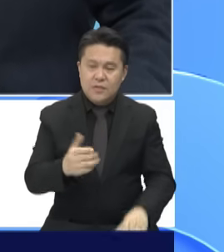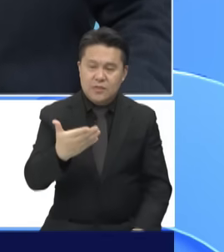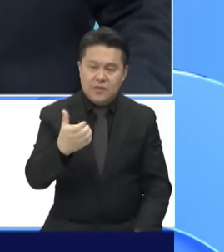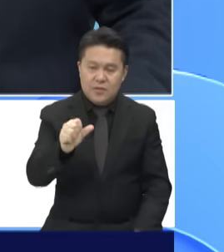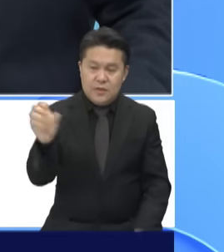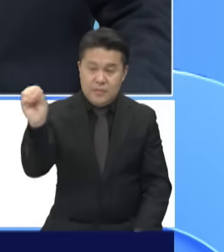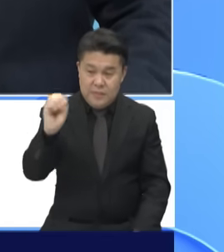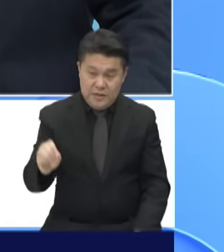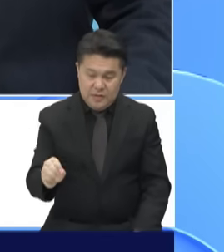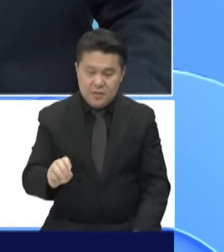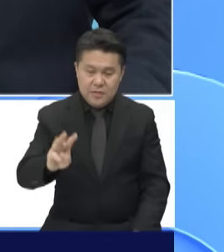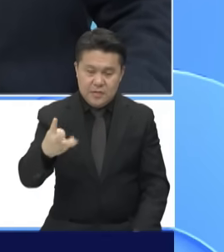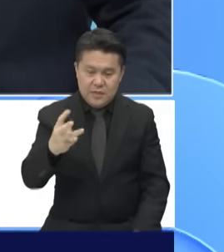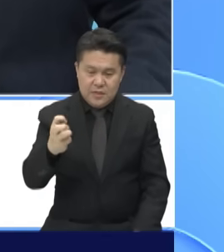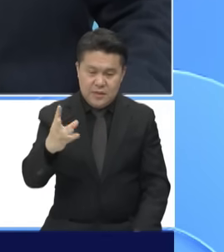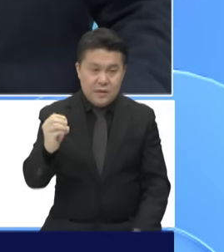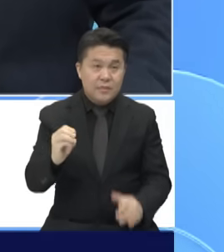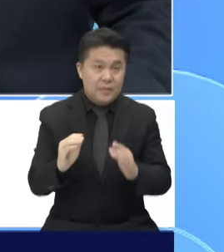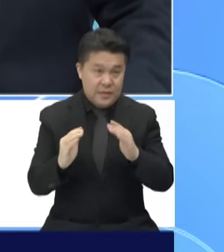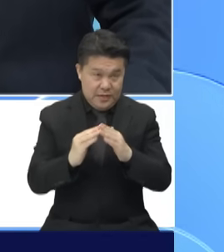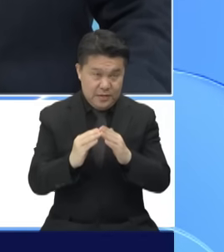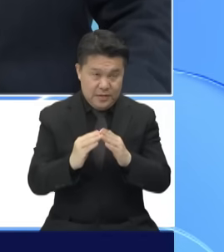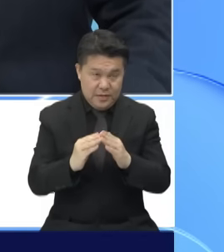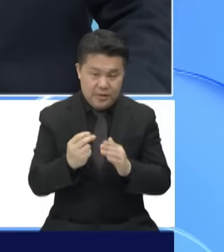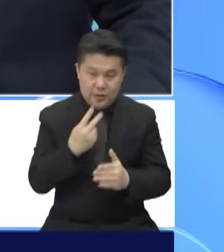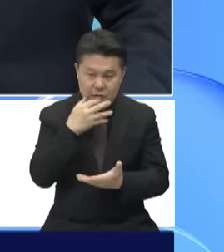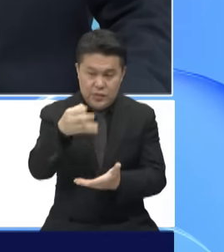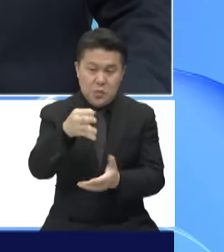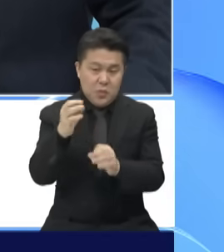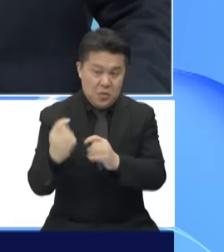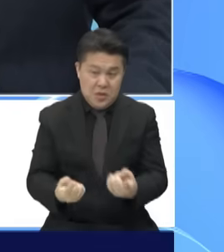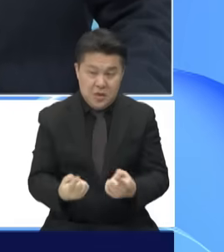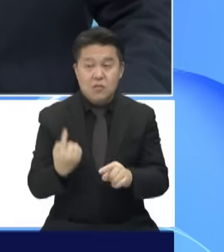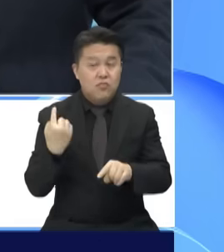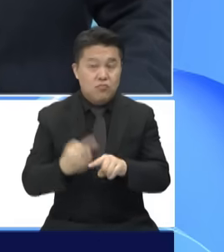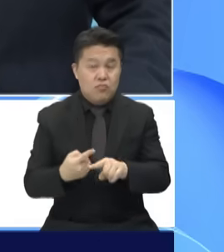95%인 333만 가구가 보험료 인하의 혜택을 누리게 되고요.